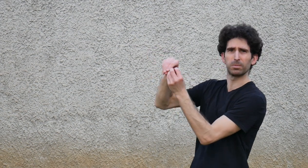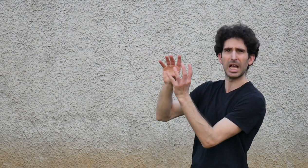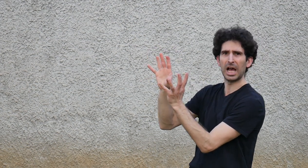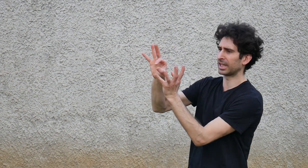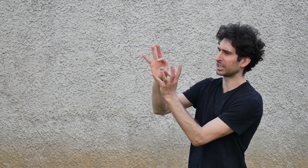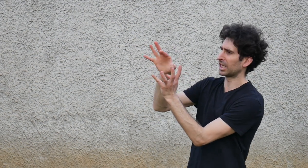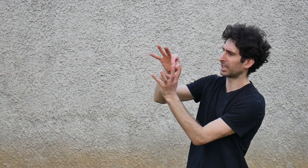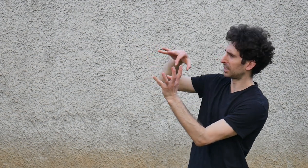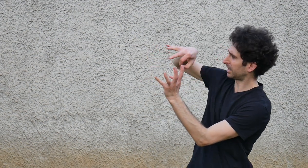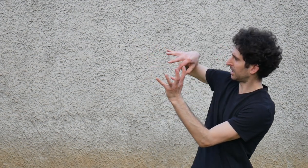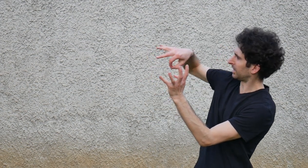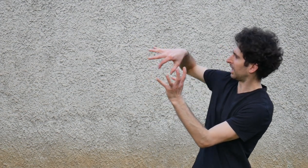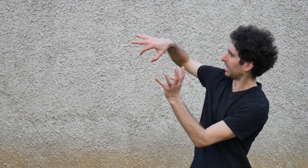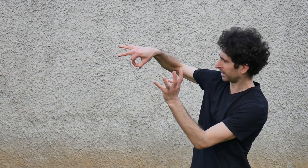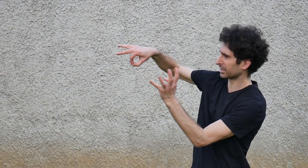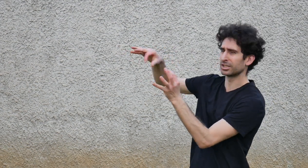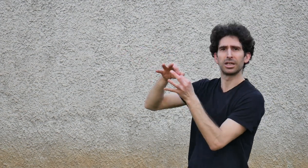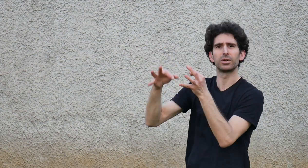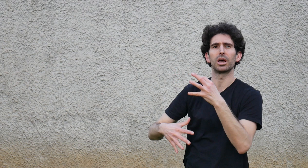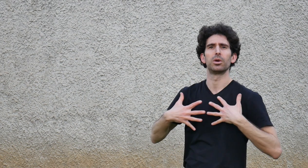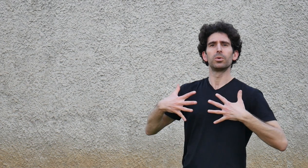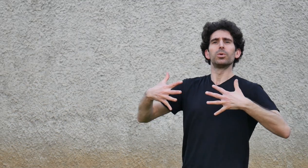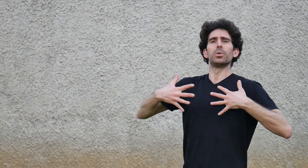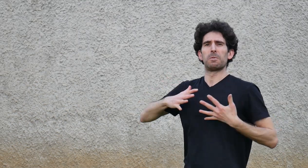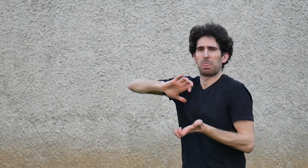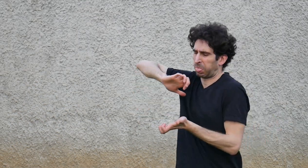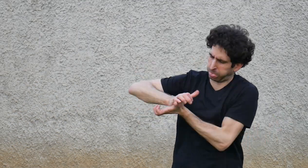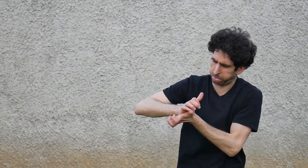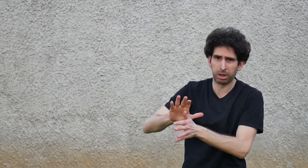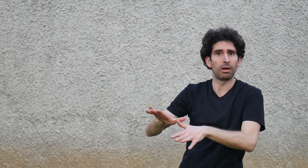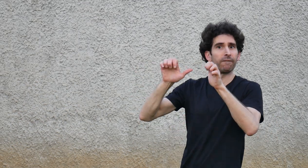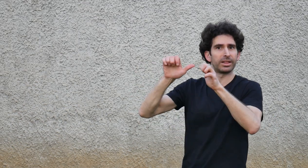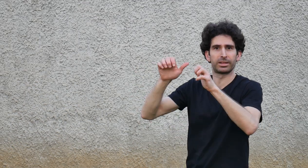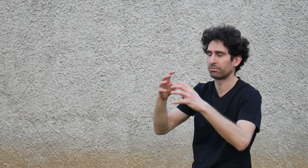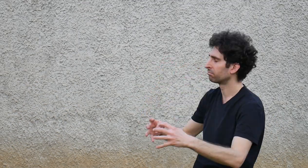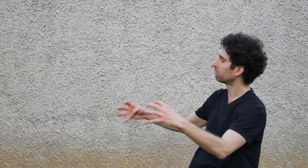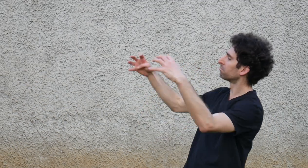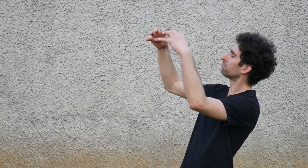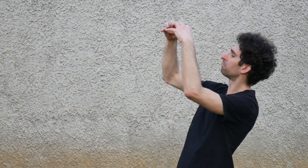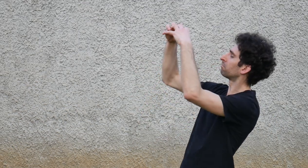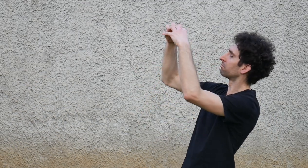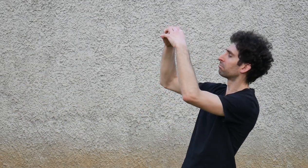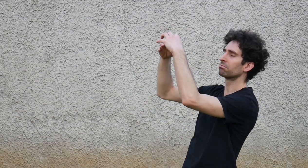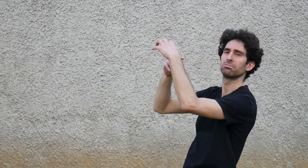En plus, ils sont attachés aux côtes pour éviter d'écraser les poumons. Et les paresseux